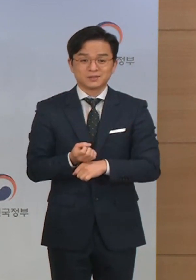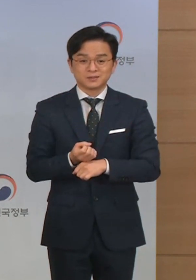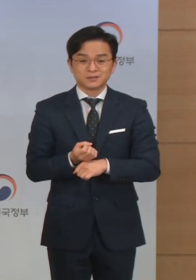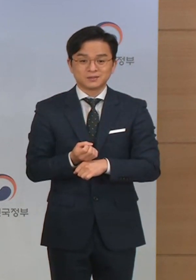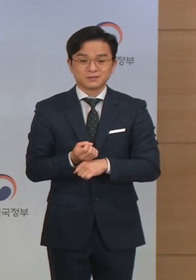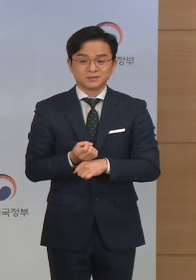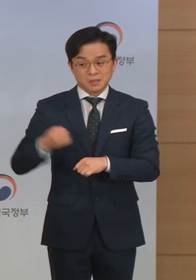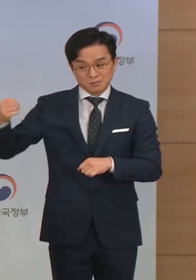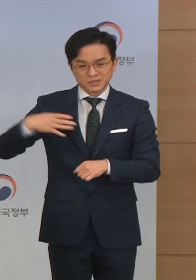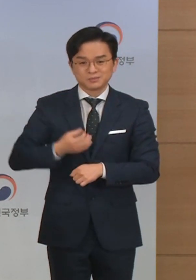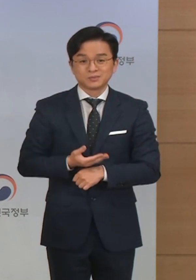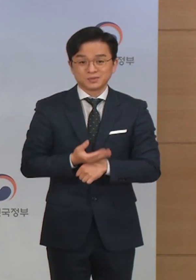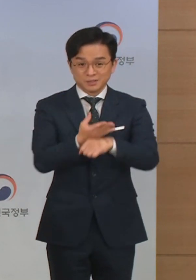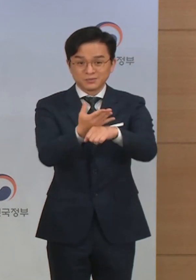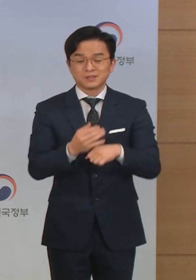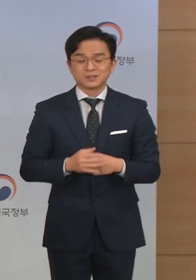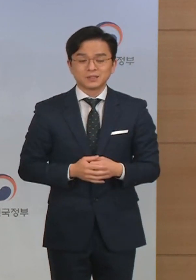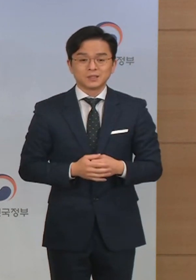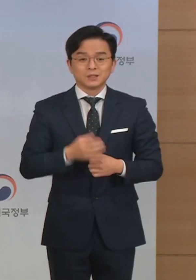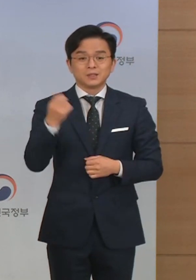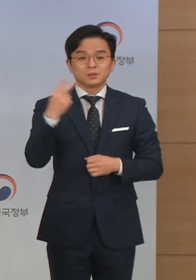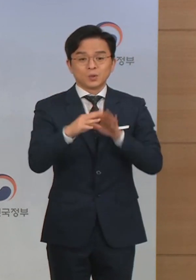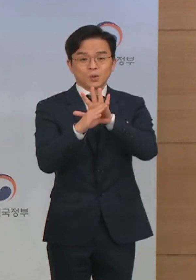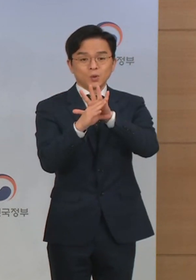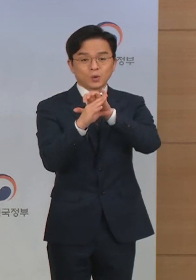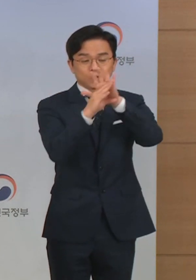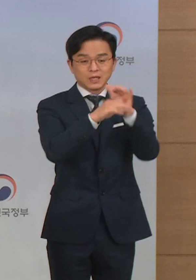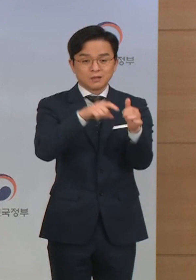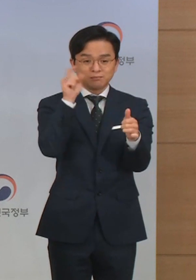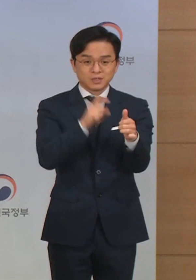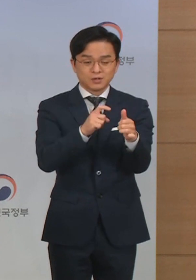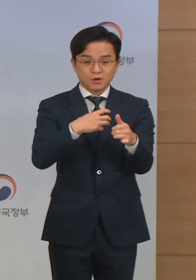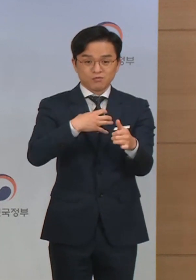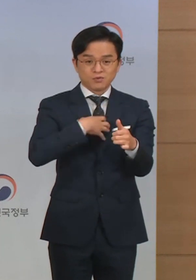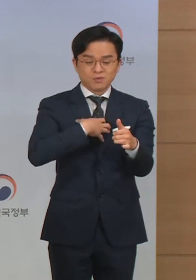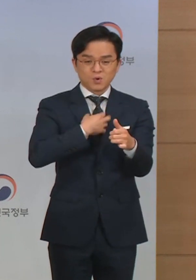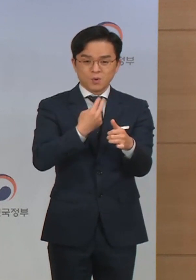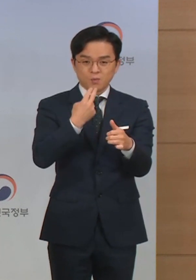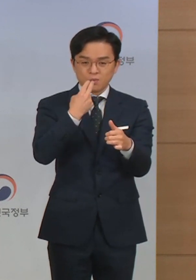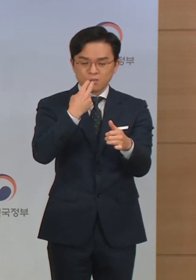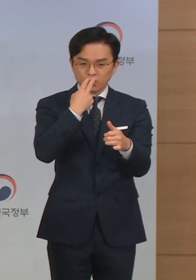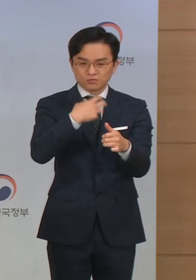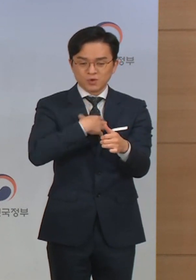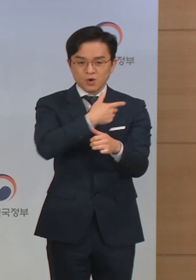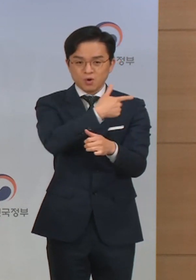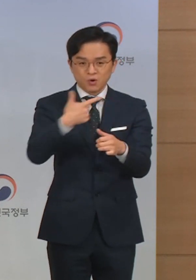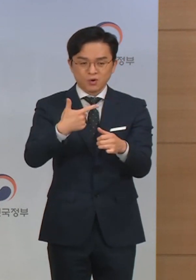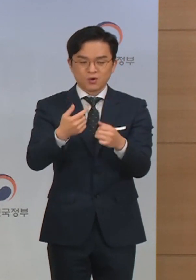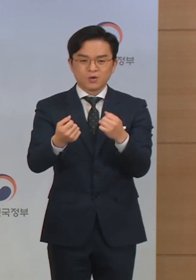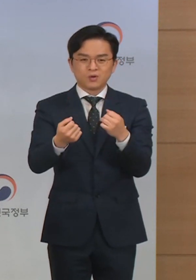또한, 코로나19 감염위험 속에서도 의연하게 환자진료에 최선을 다하다 유명을 달리하신